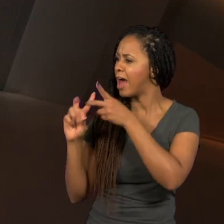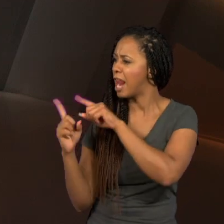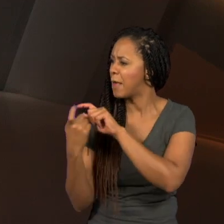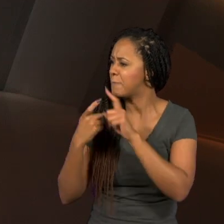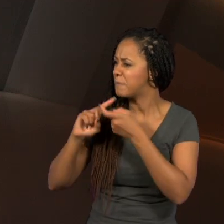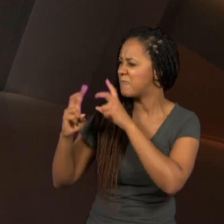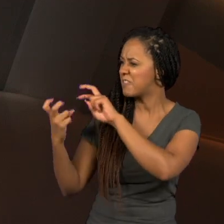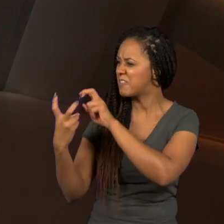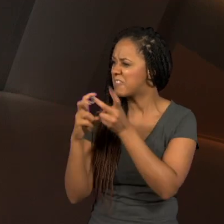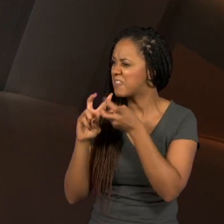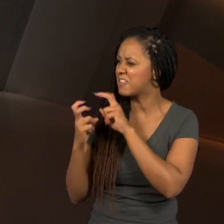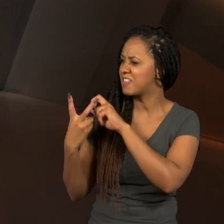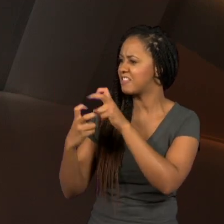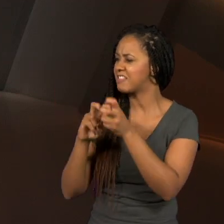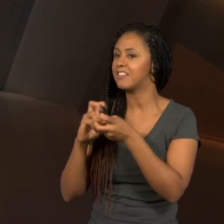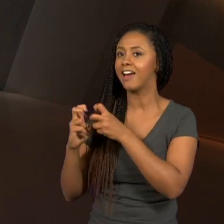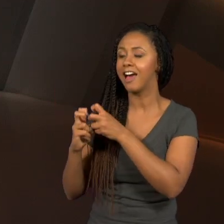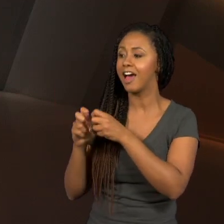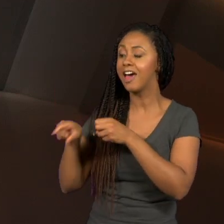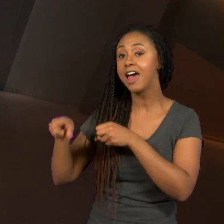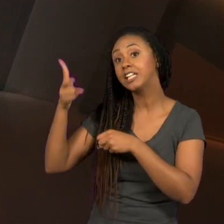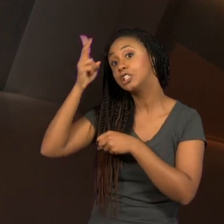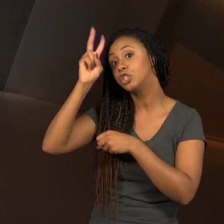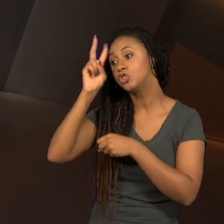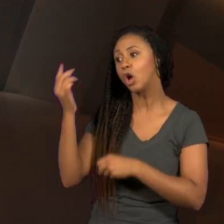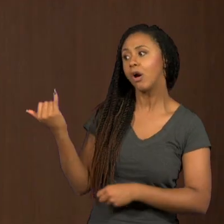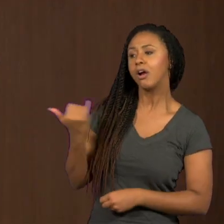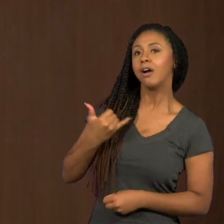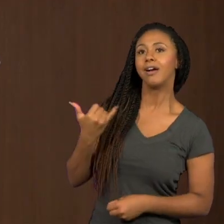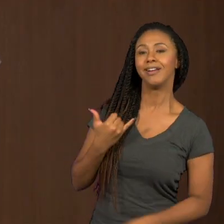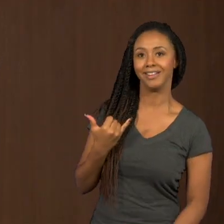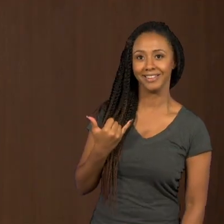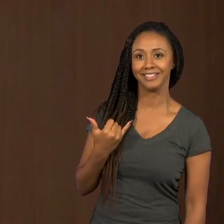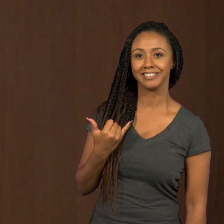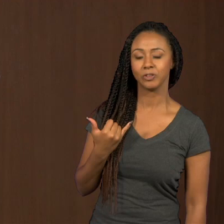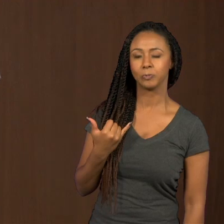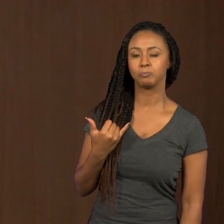ELES OUVEM NAS HISTÓRIAS. NO ENTANTO, ACONTECEU